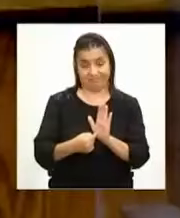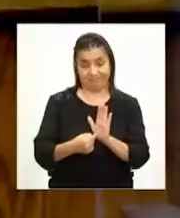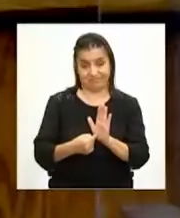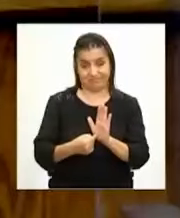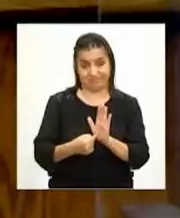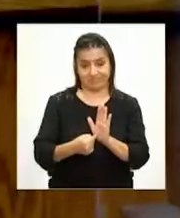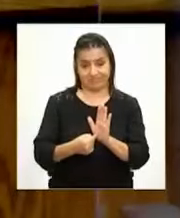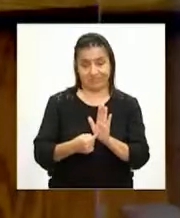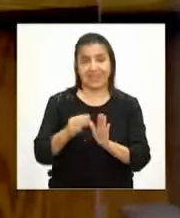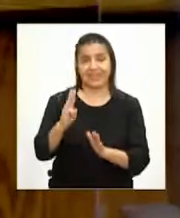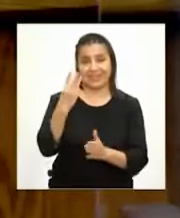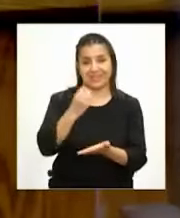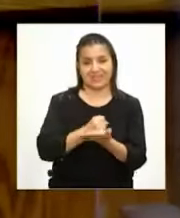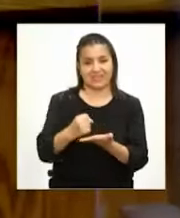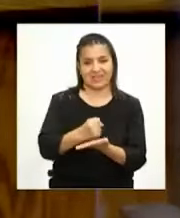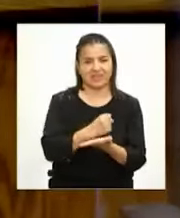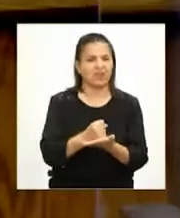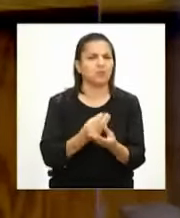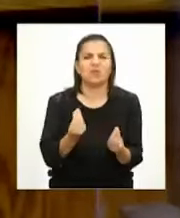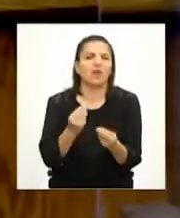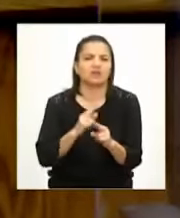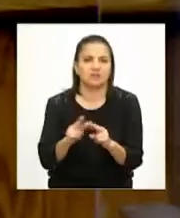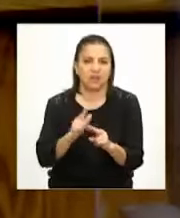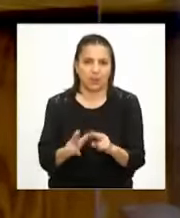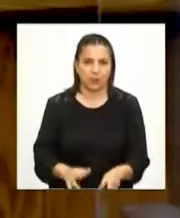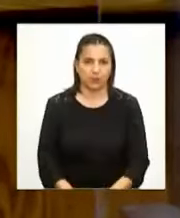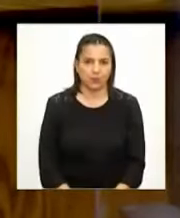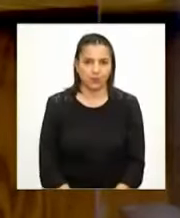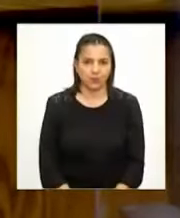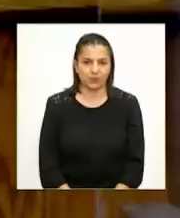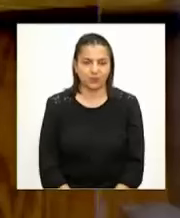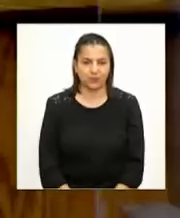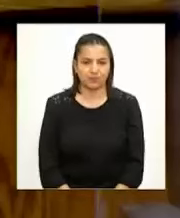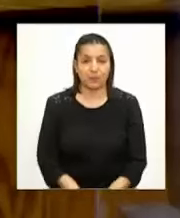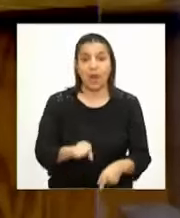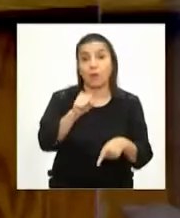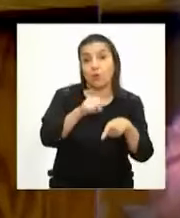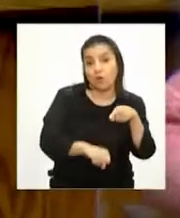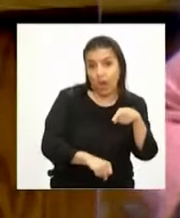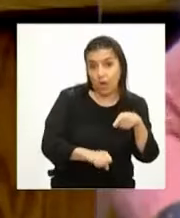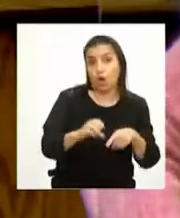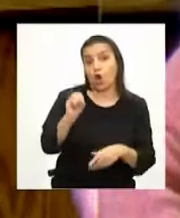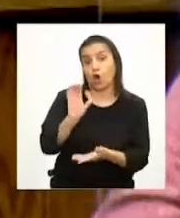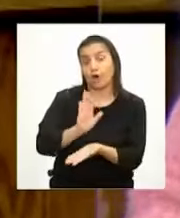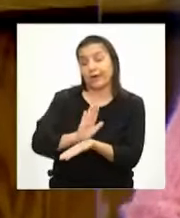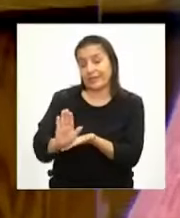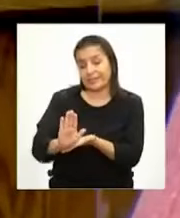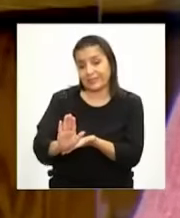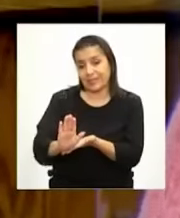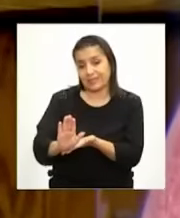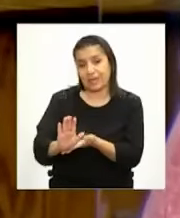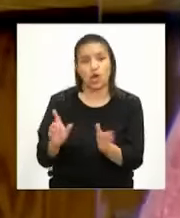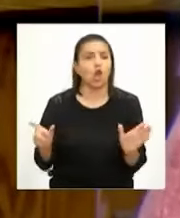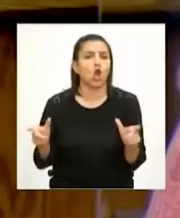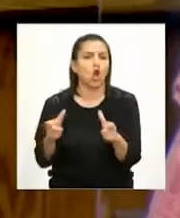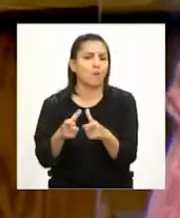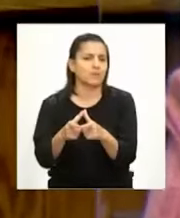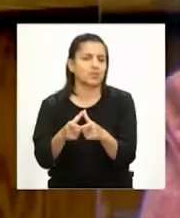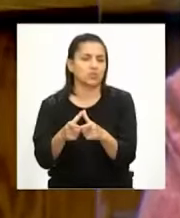tercer trámite qué alternativa tenemos aprobarlo o rechazarlo o sea la comisión no tiene ninguna